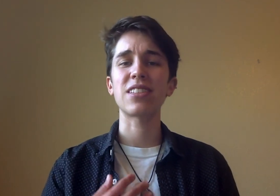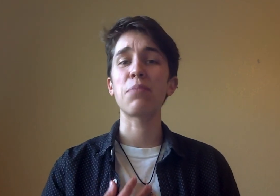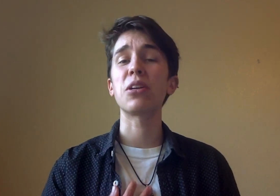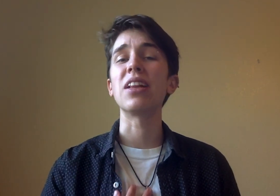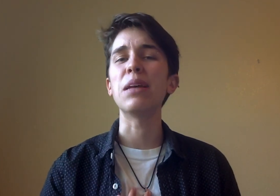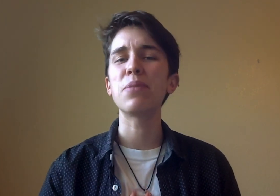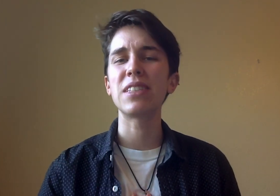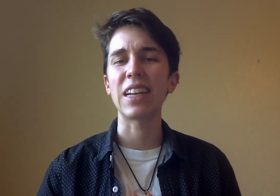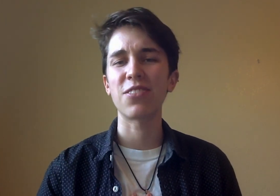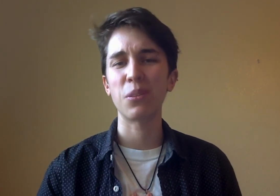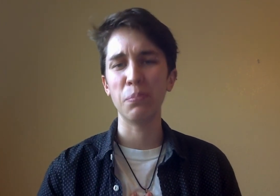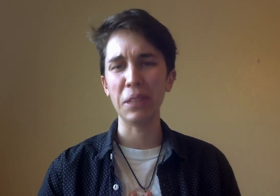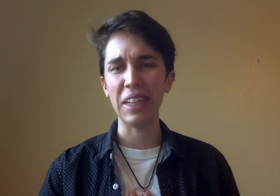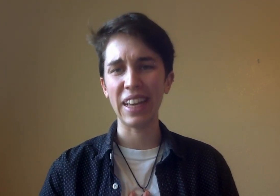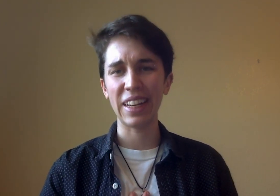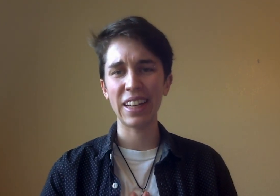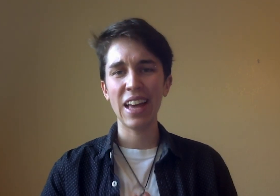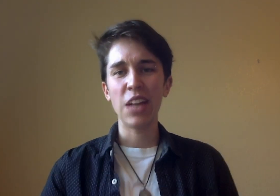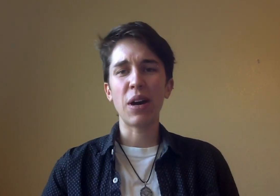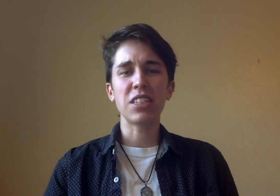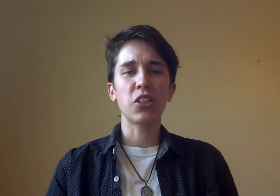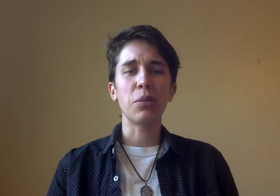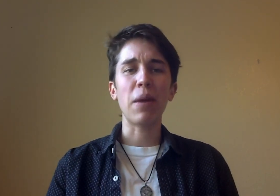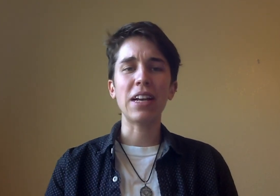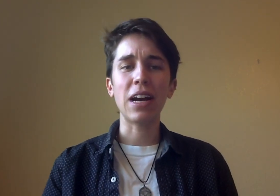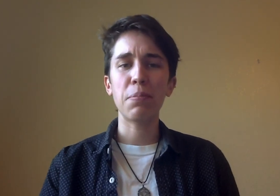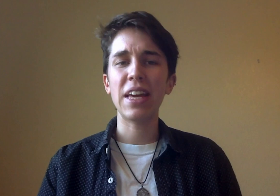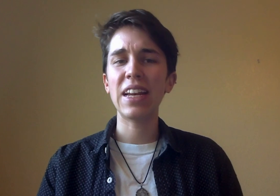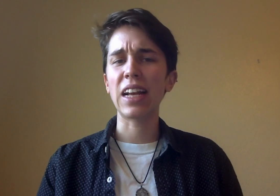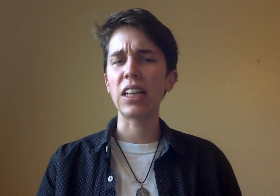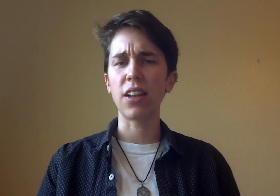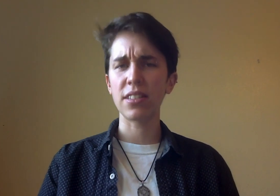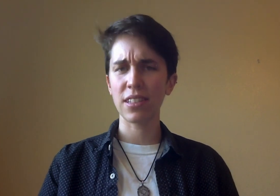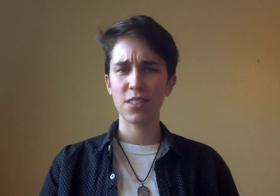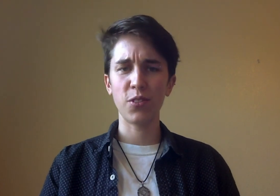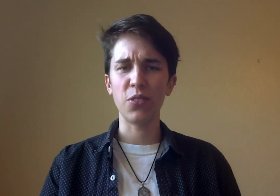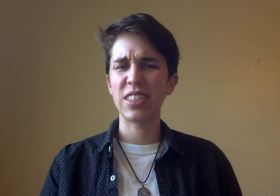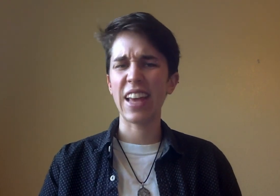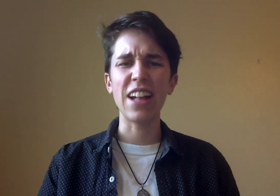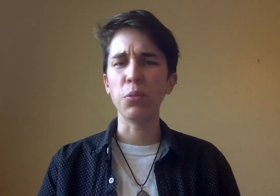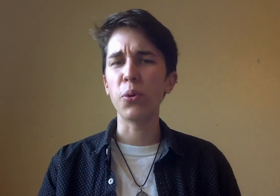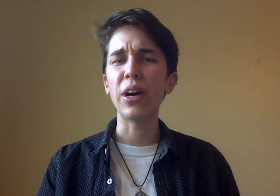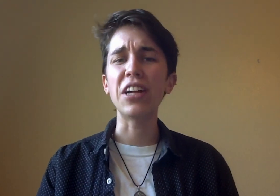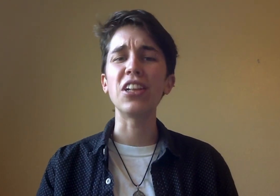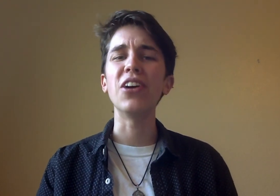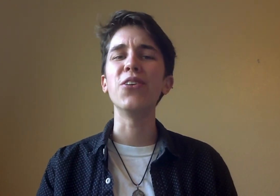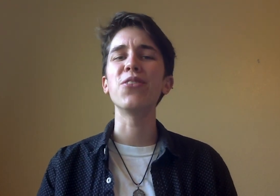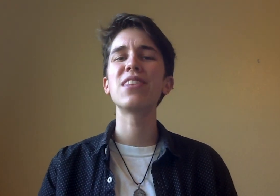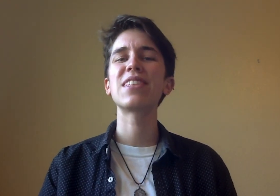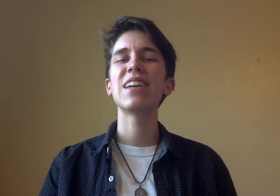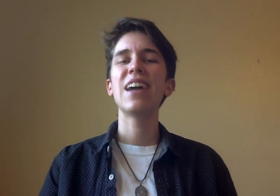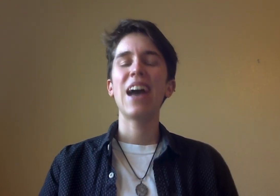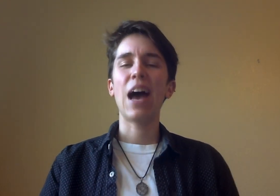a cómo evitar que su lápiz labial se derrame. Sabía que tenía que aprender a maquillarme escondido en los armarios lleno de ropa vieja de niño.